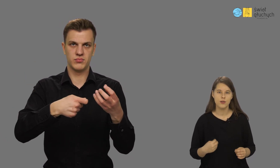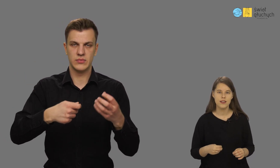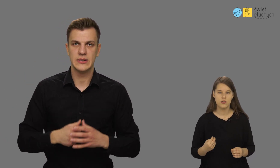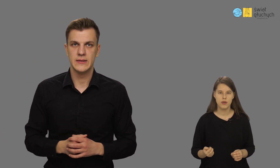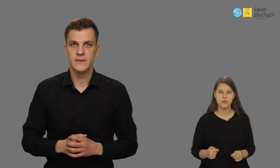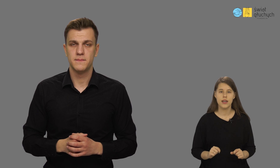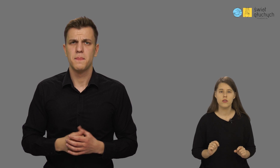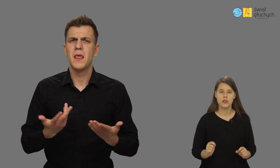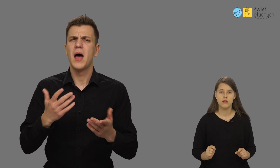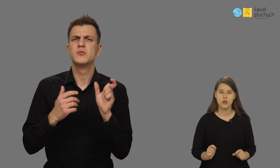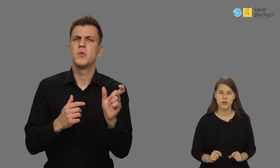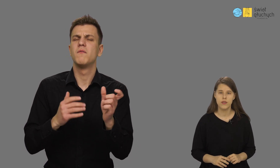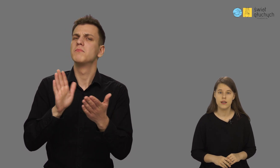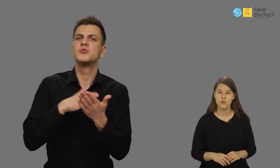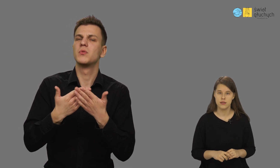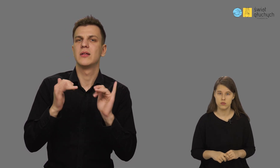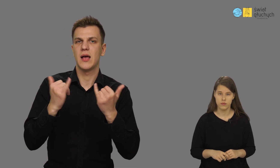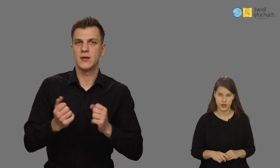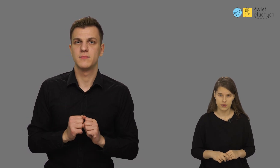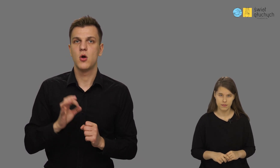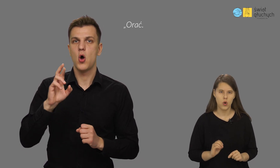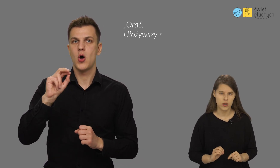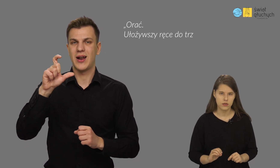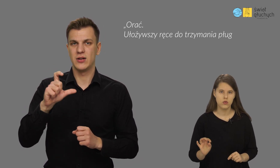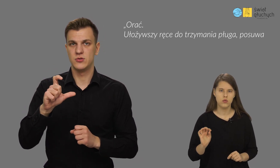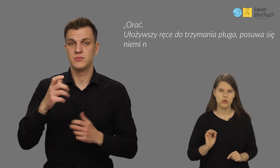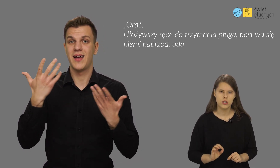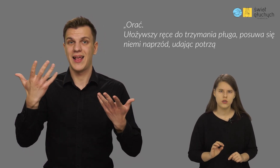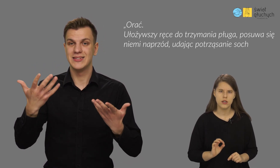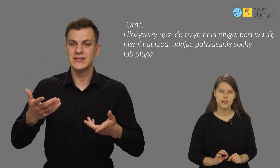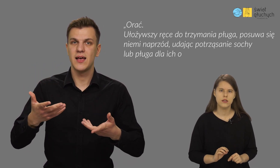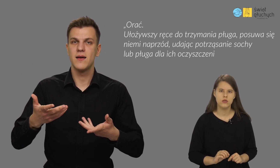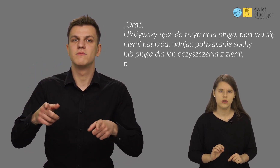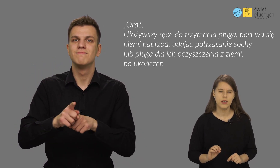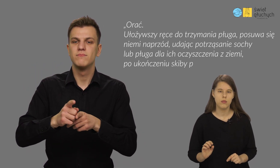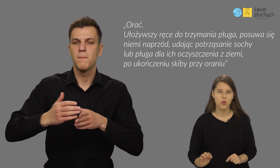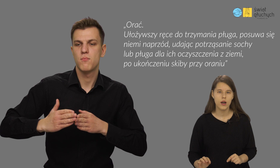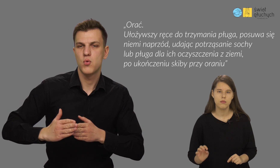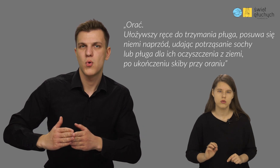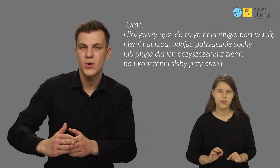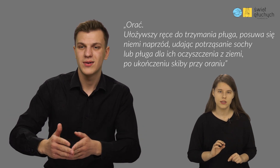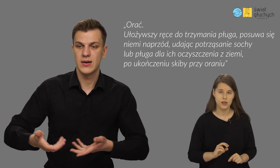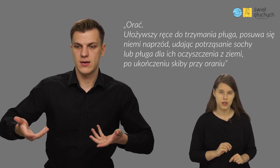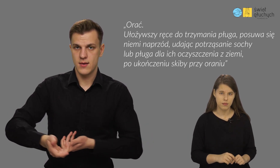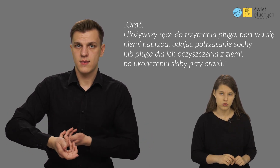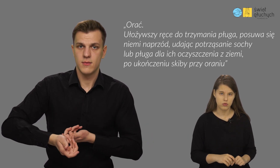To teraz zobaczmy jak wyglądało przykładowe hasło ze Słownika: „Orać. Ułożywszy ręce do trzymania pługa, posuwa się niemi naprzód,